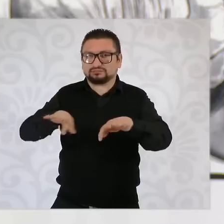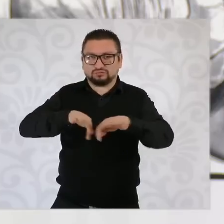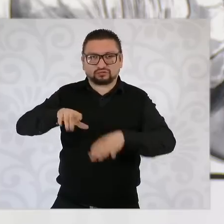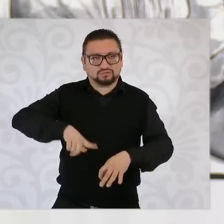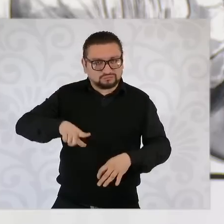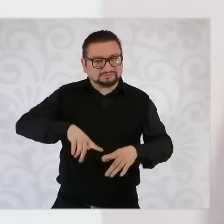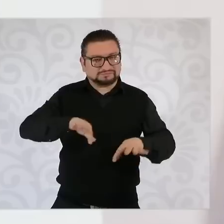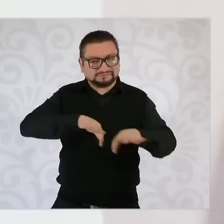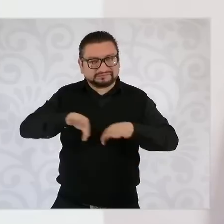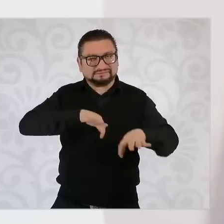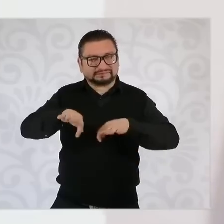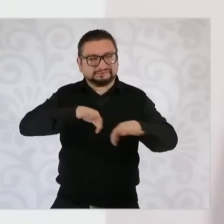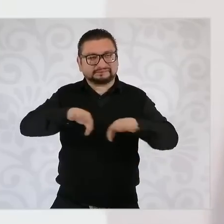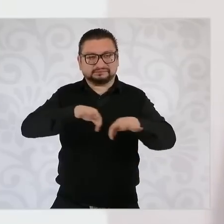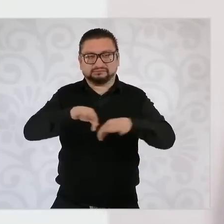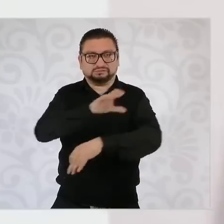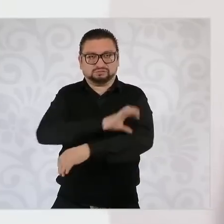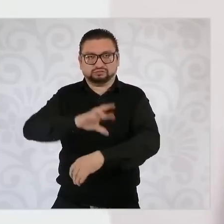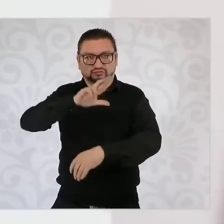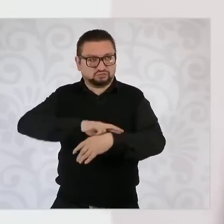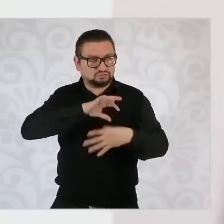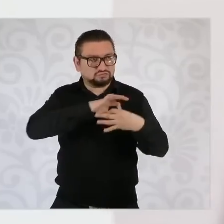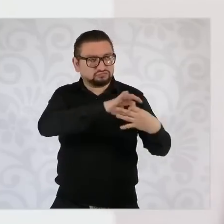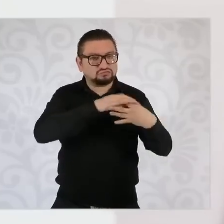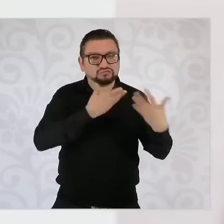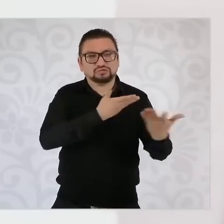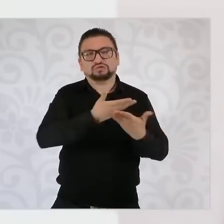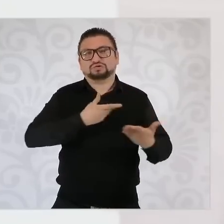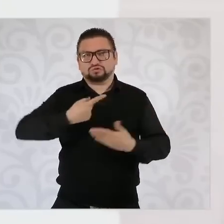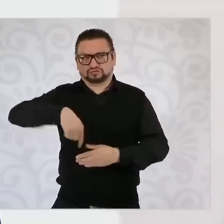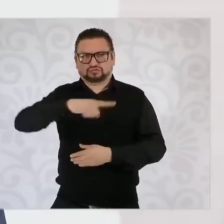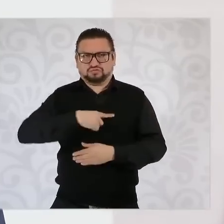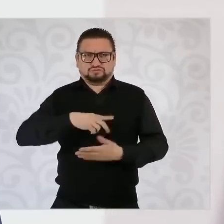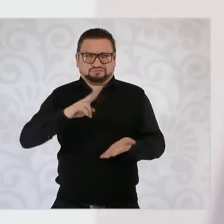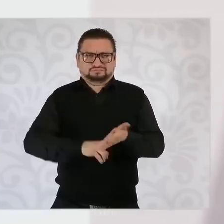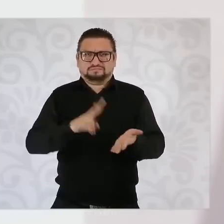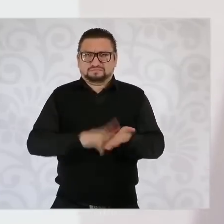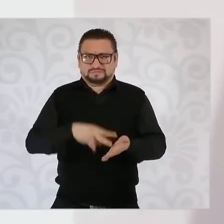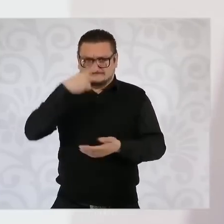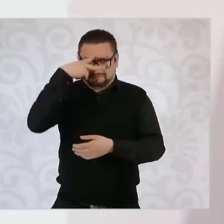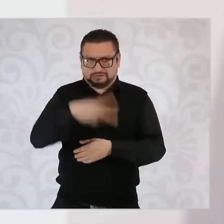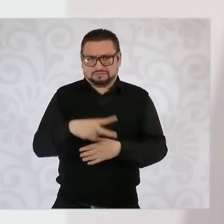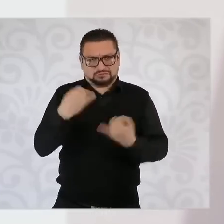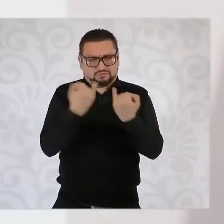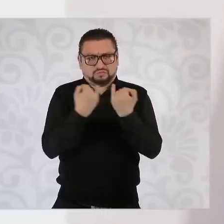y la coordinación y nosotros con nuestros principios además ahora vamos a la misteca